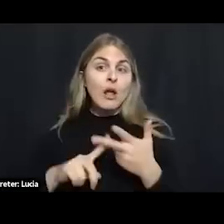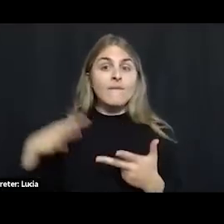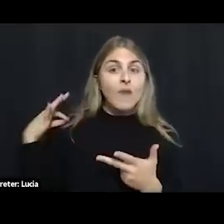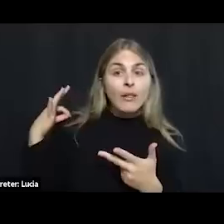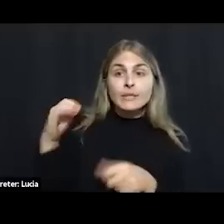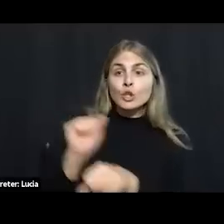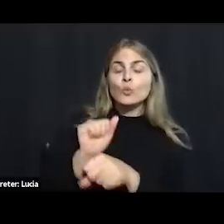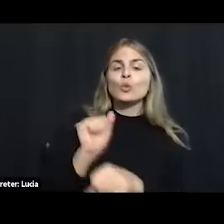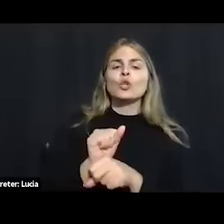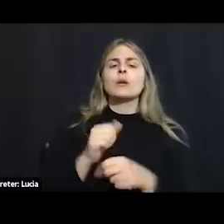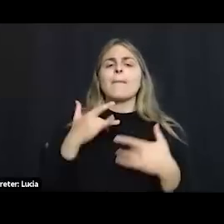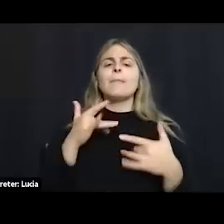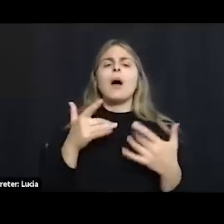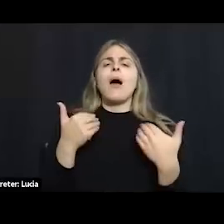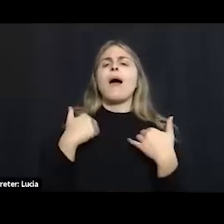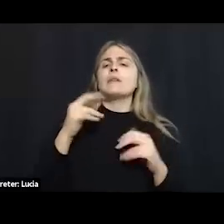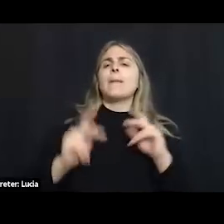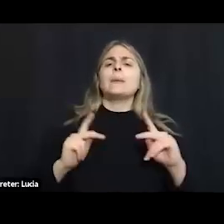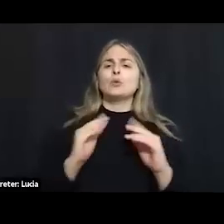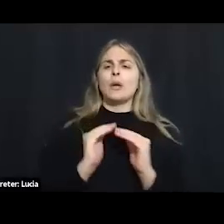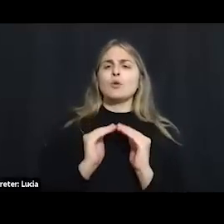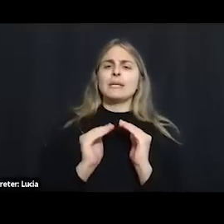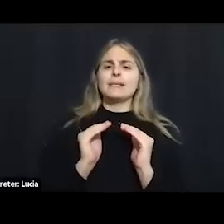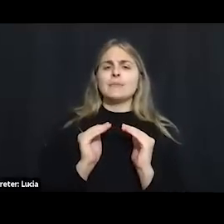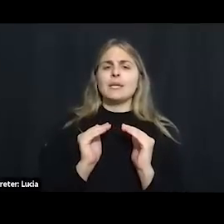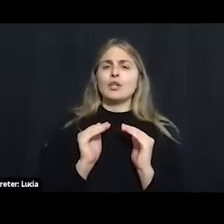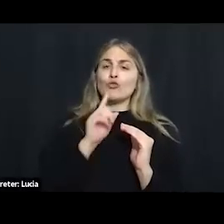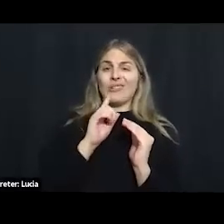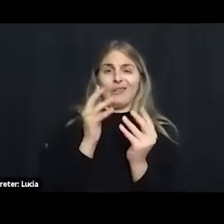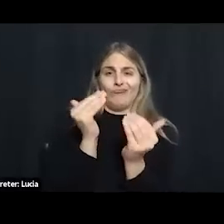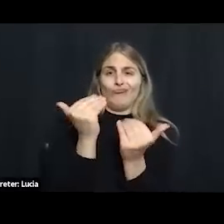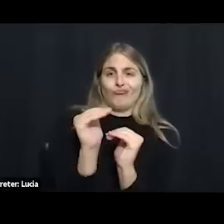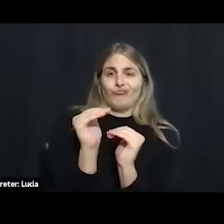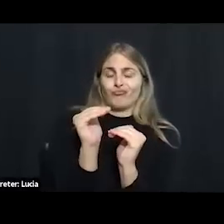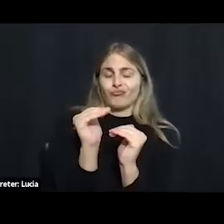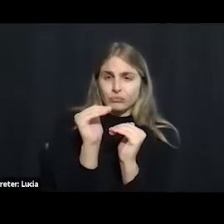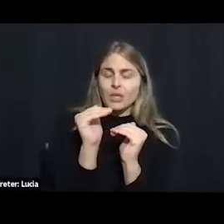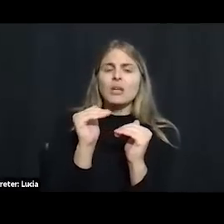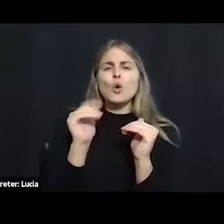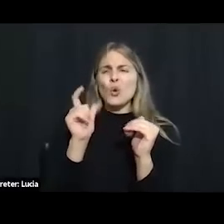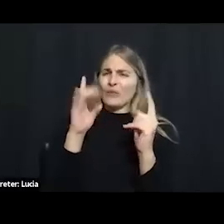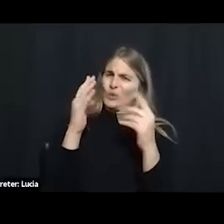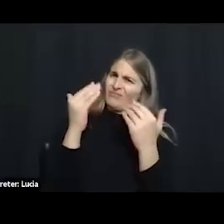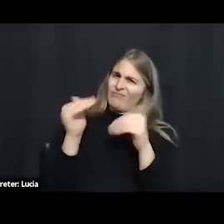Tendemos a tener las comunidades bastante limitadas. Es importante pensar ampliamente sobre la variedad de formas